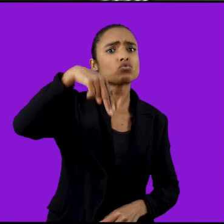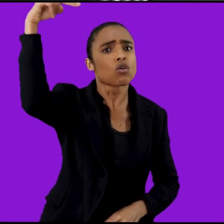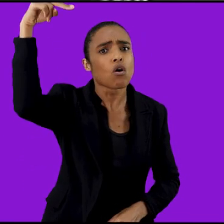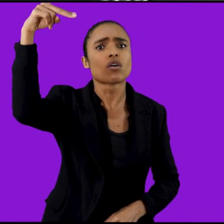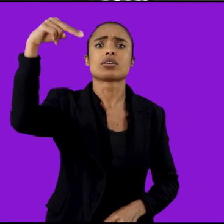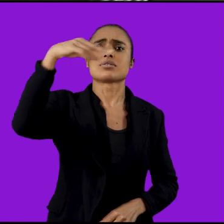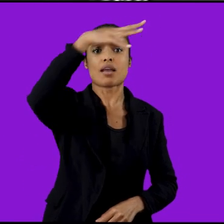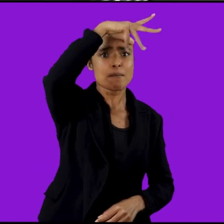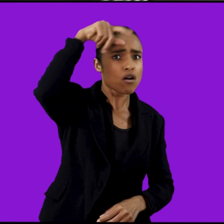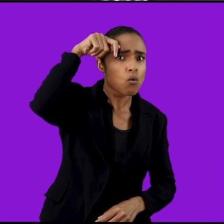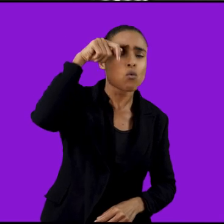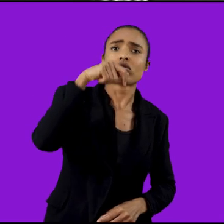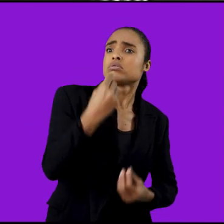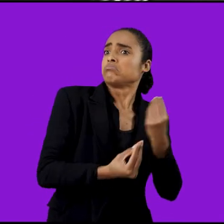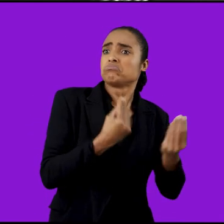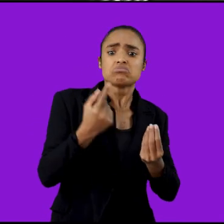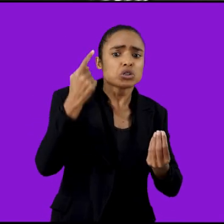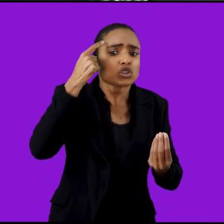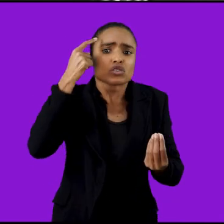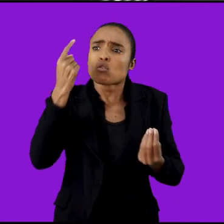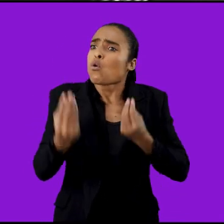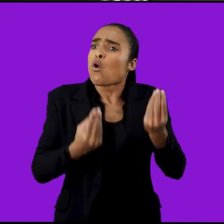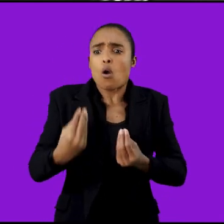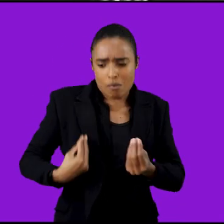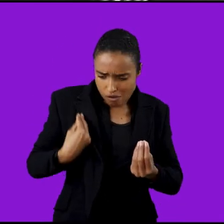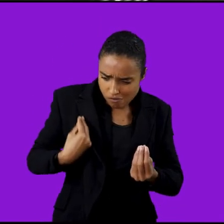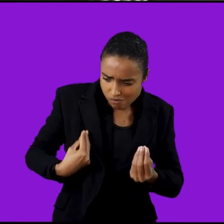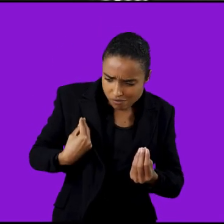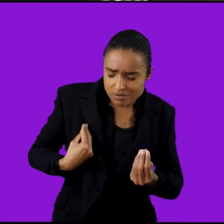na Bahia, que não faz ideia de como se vive no Mato Grosso, que não se faz ideia de como